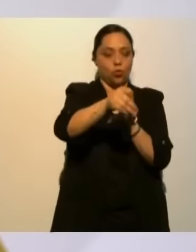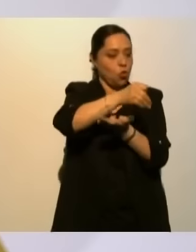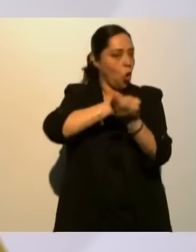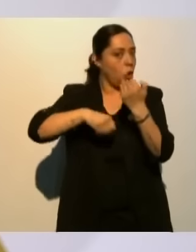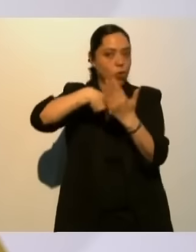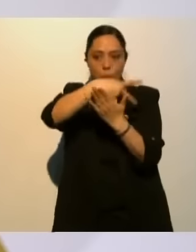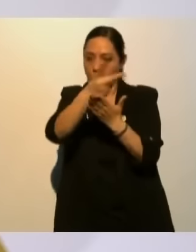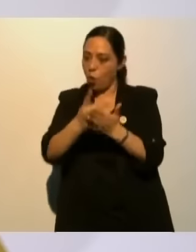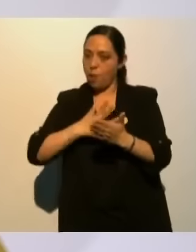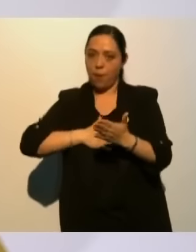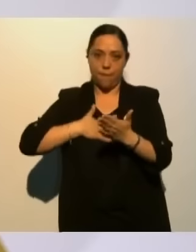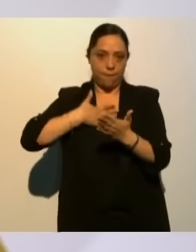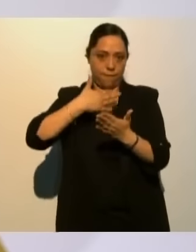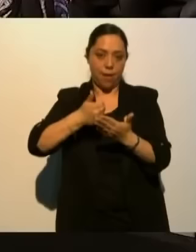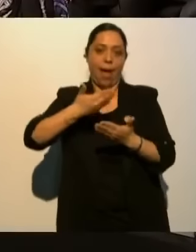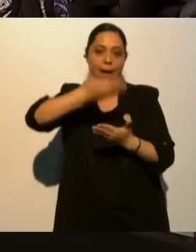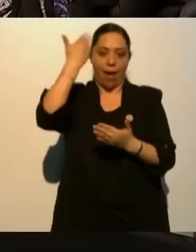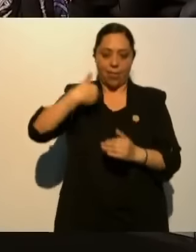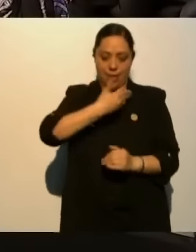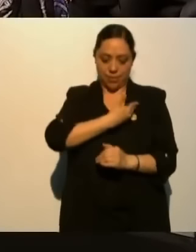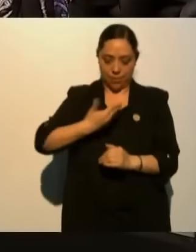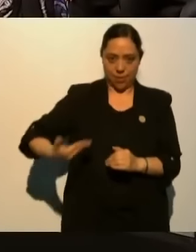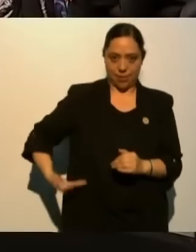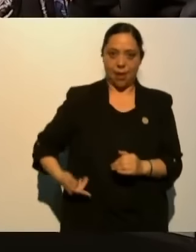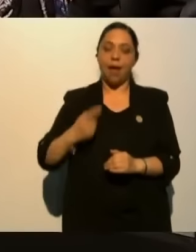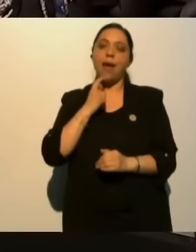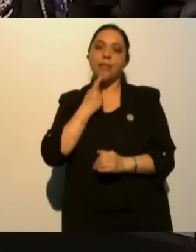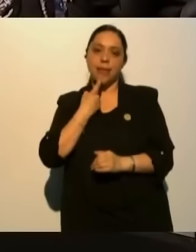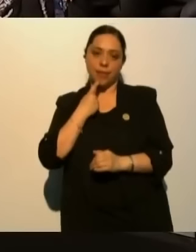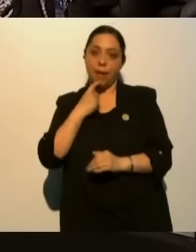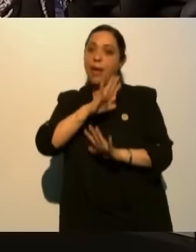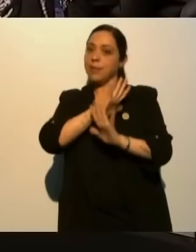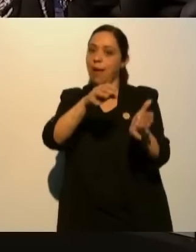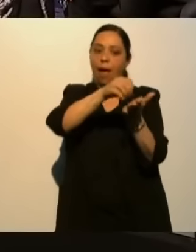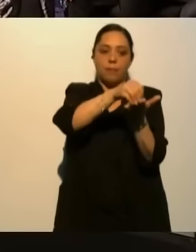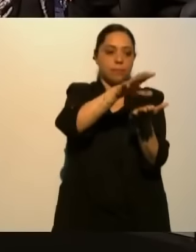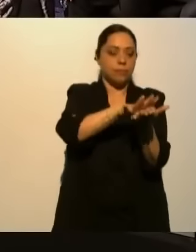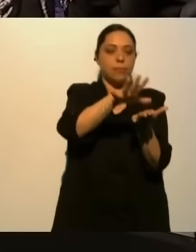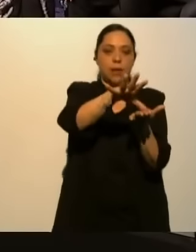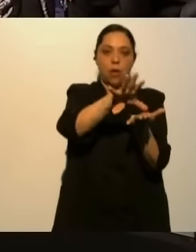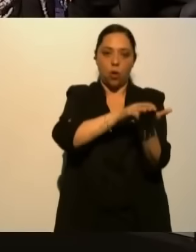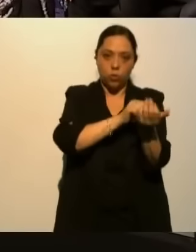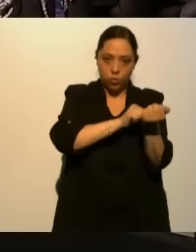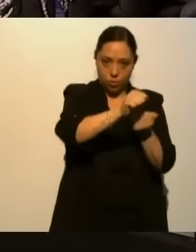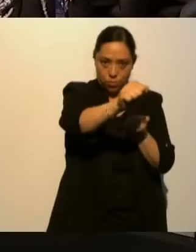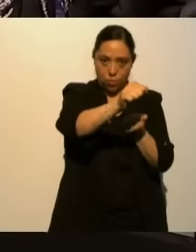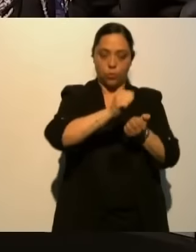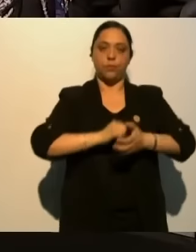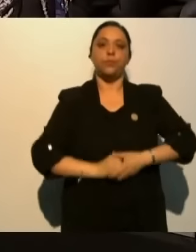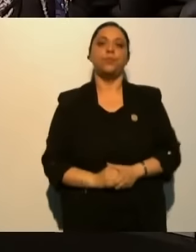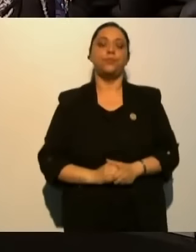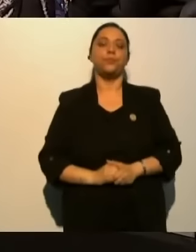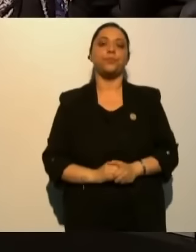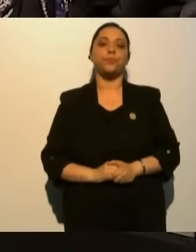dejó el presidente Andrés Manuel López Obrador entonces todo esto es parte del presupuesto que